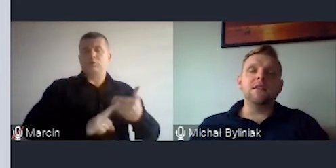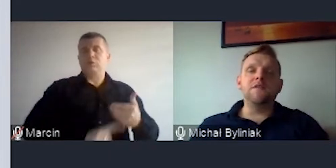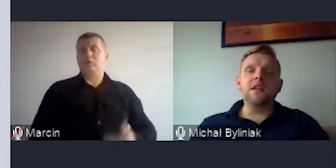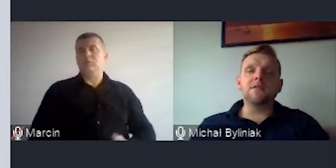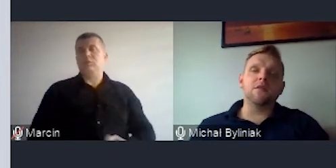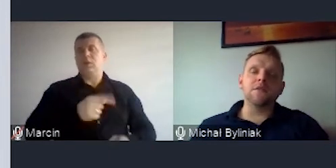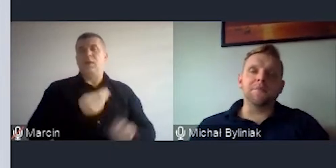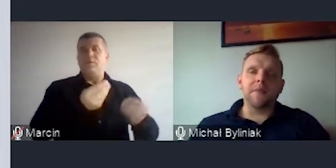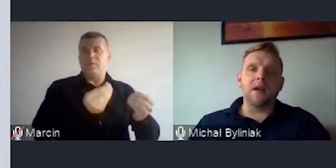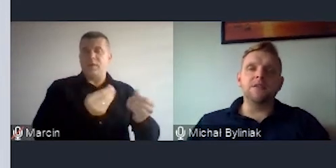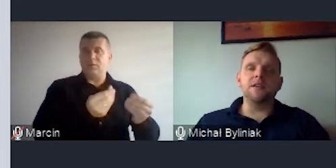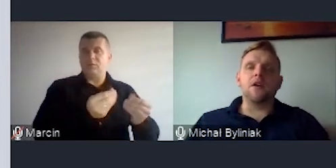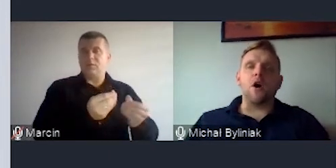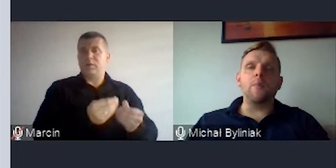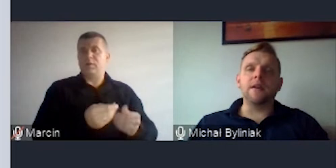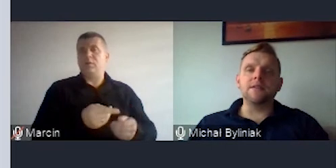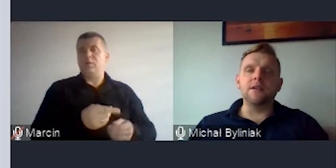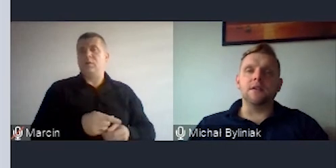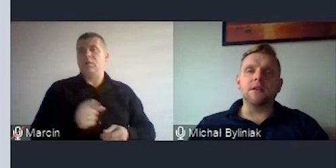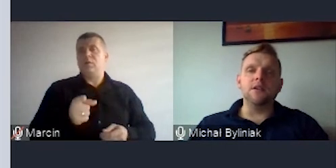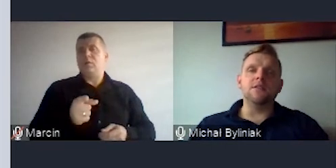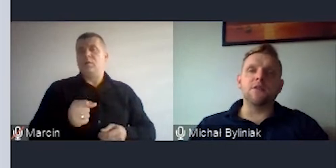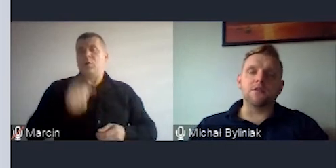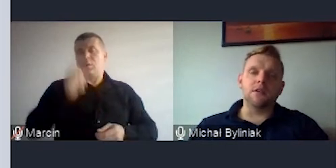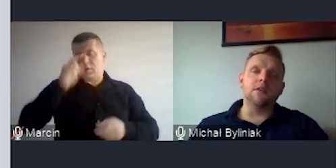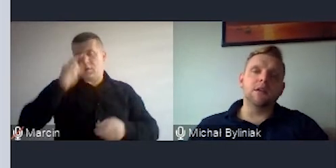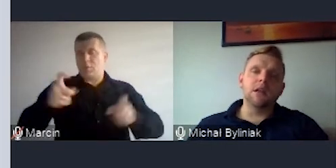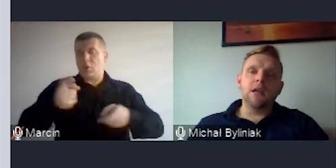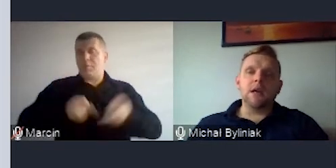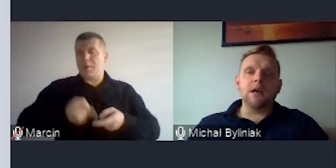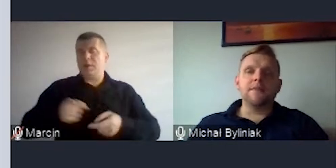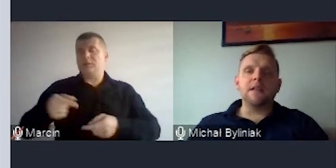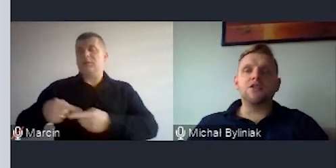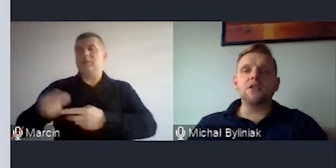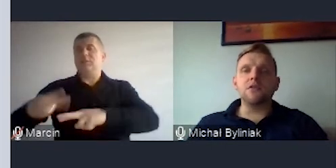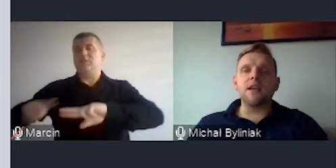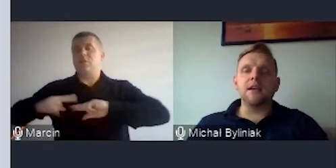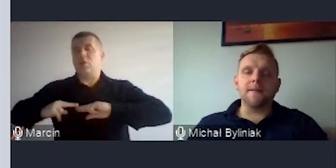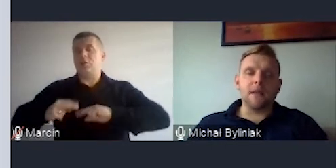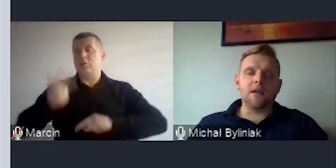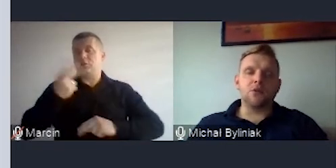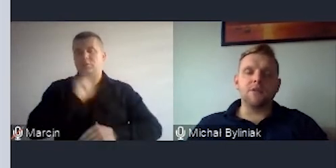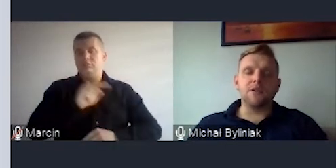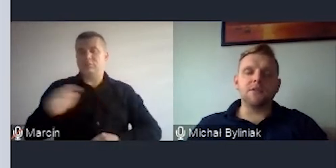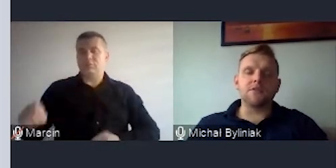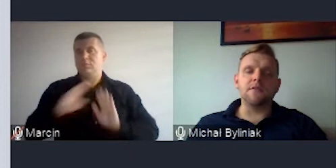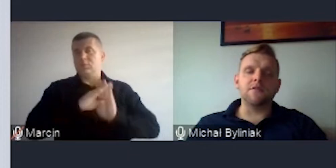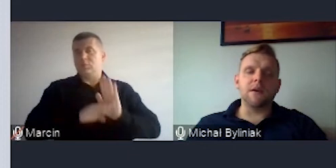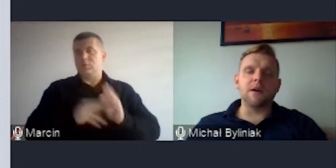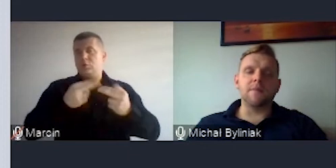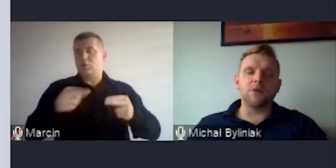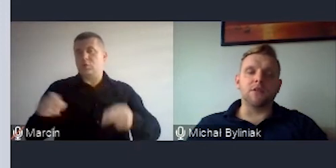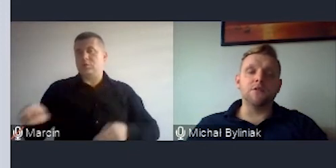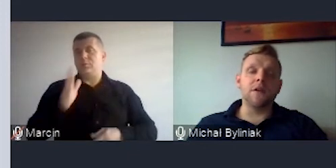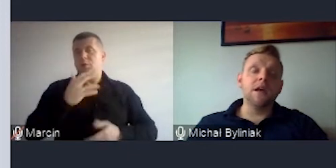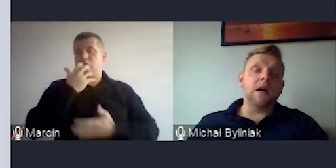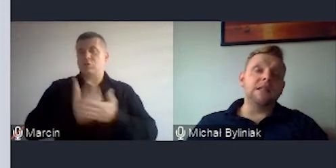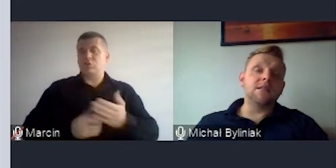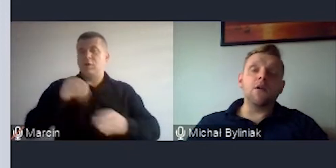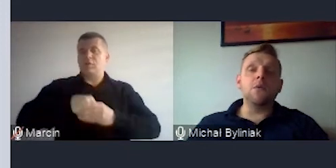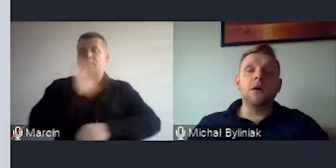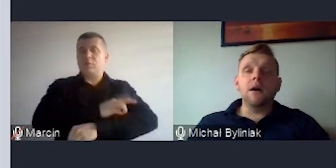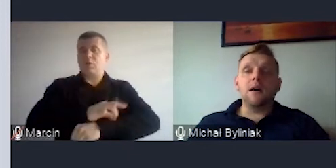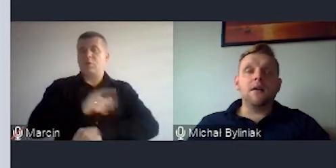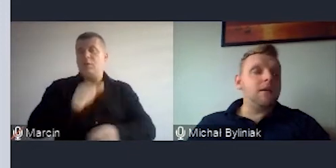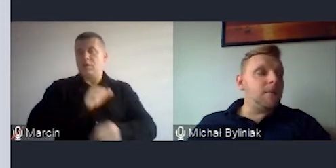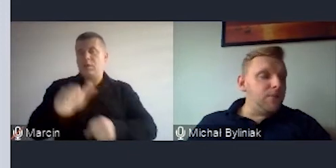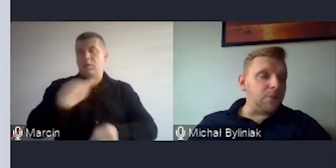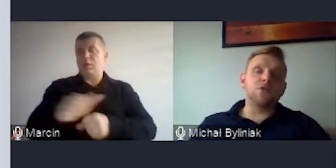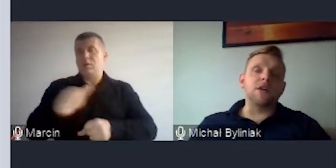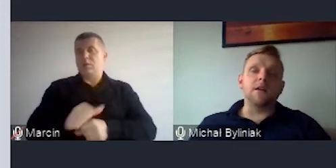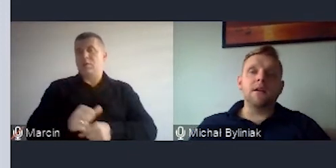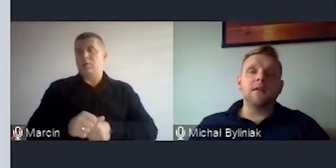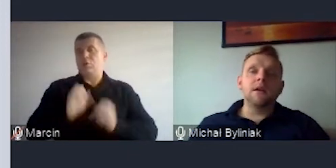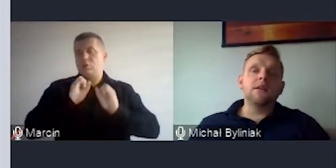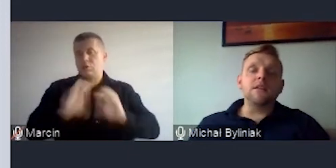Leasing finansowy, leasing operacyjny i zwrotny. Te trzy rodzaje, które będziemy stosować w ramach projektów są dopuszczalne,